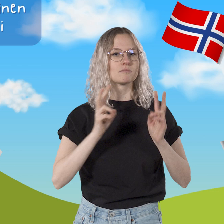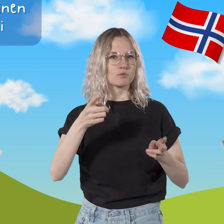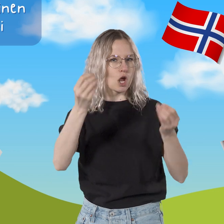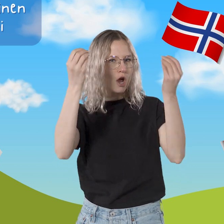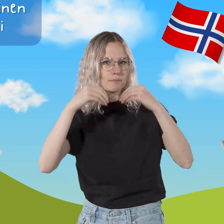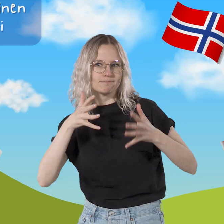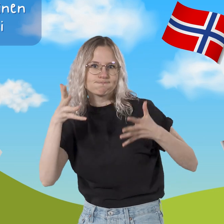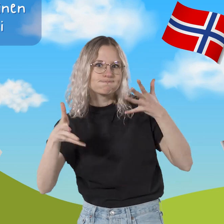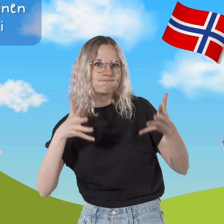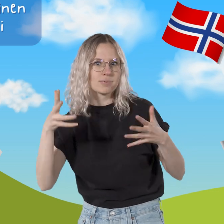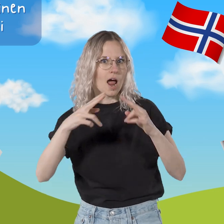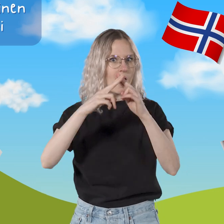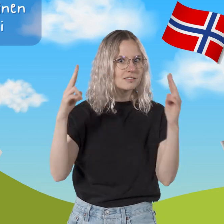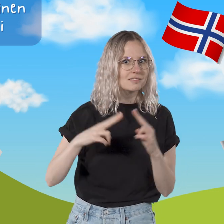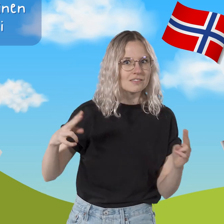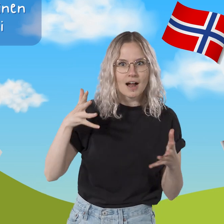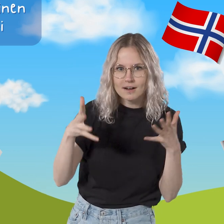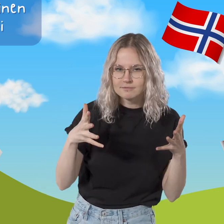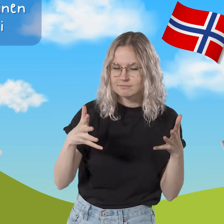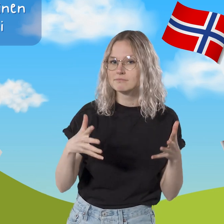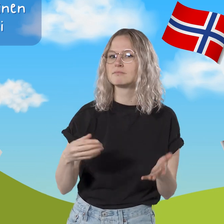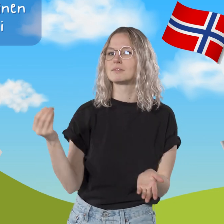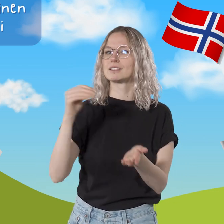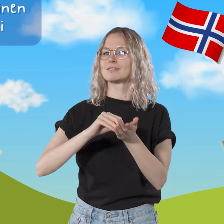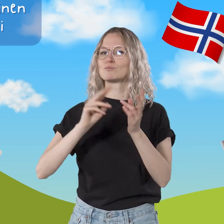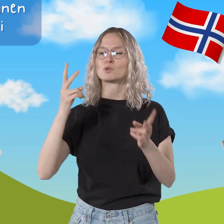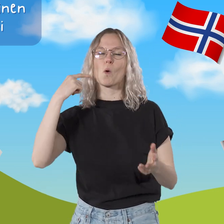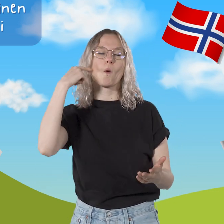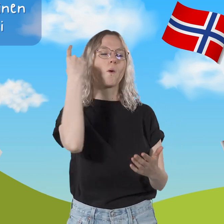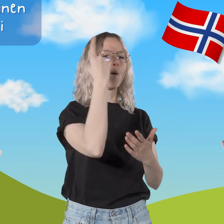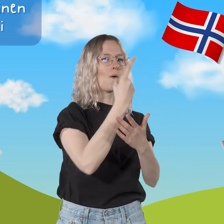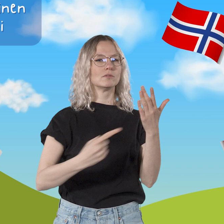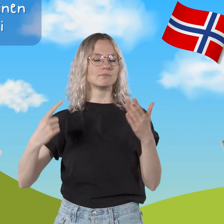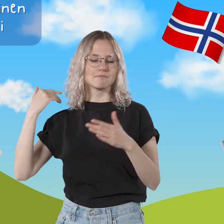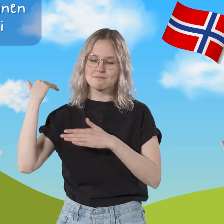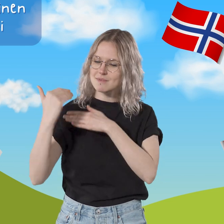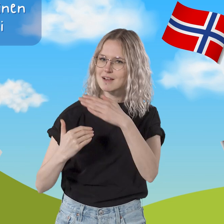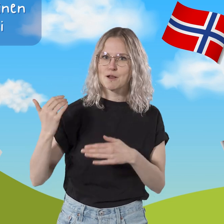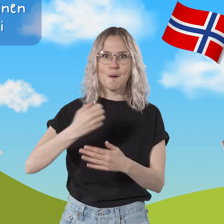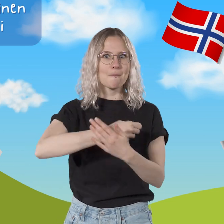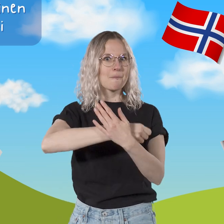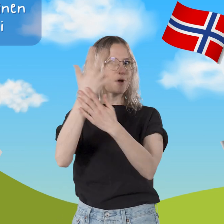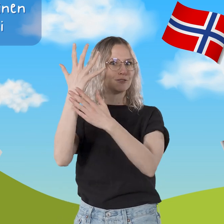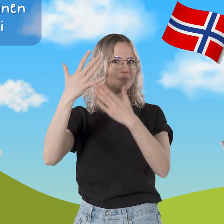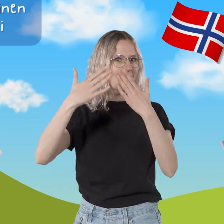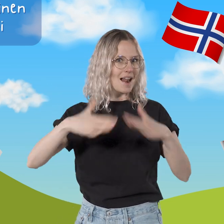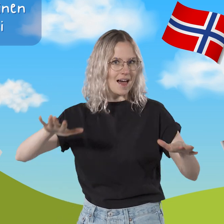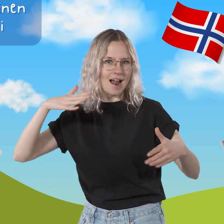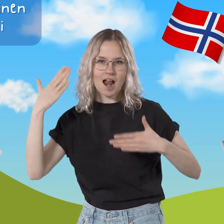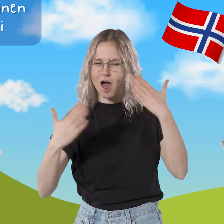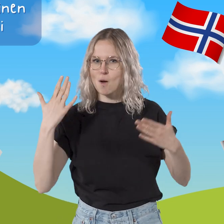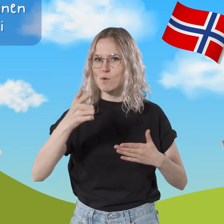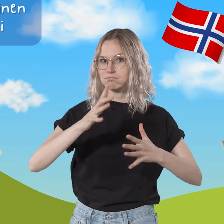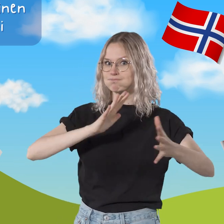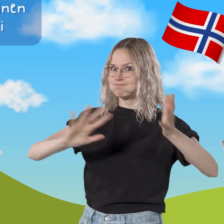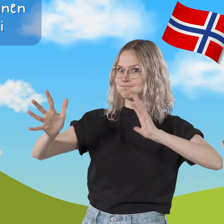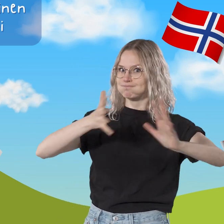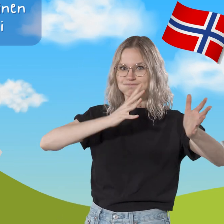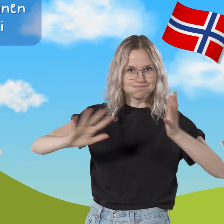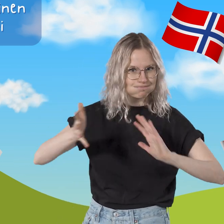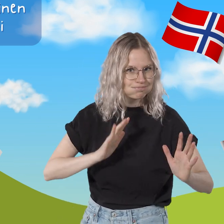sekä myös viittomaan perinteisen pohjoismaisen leirilaulun!